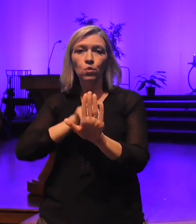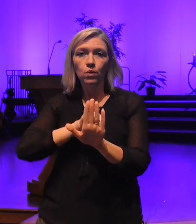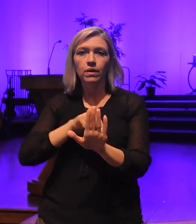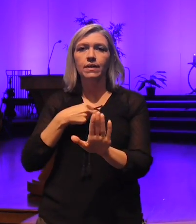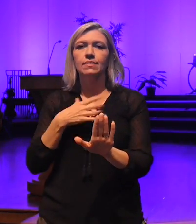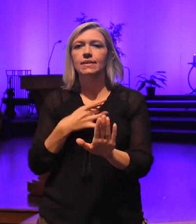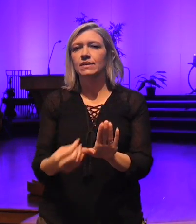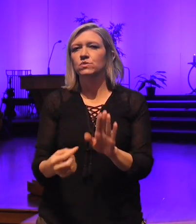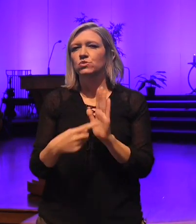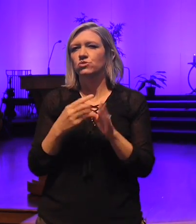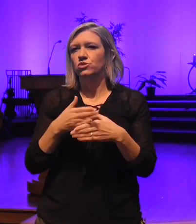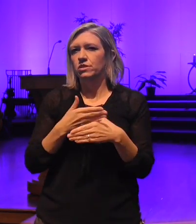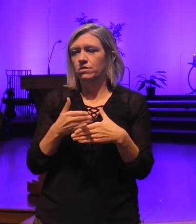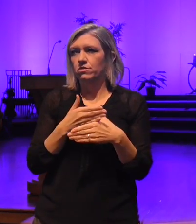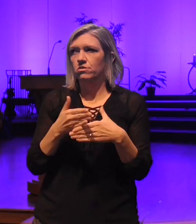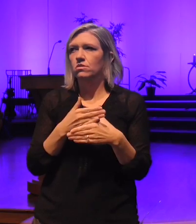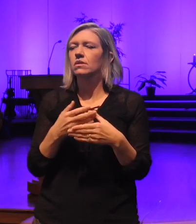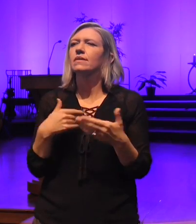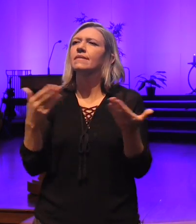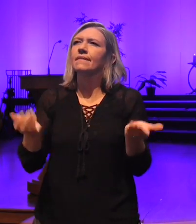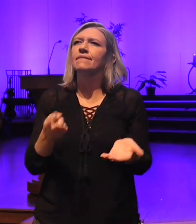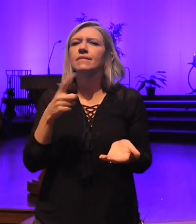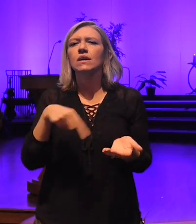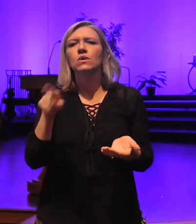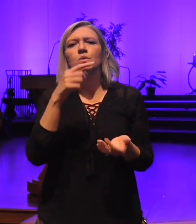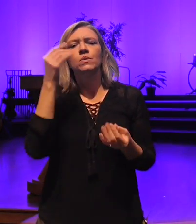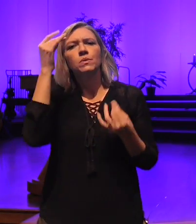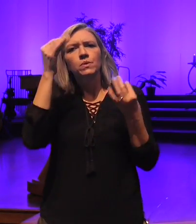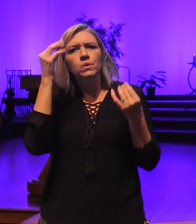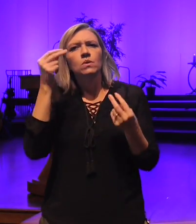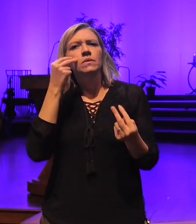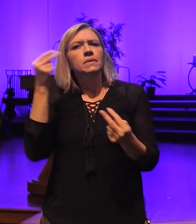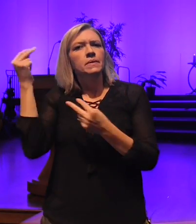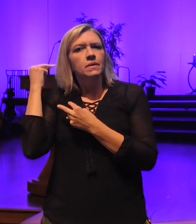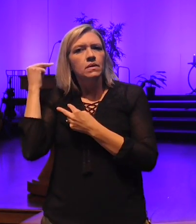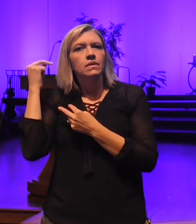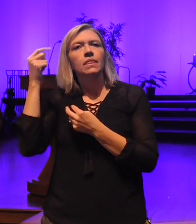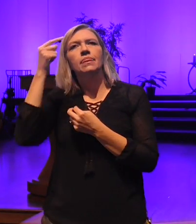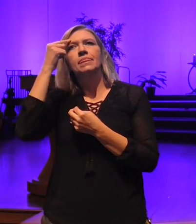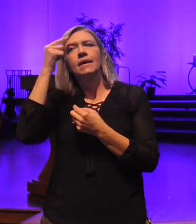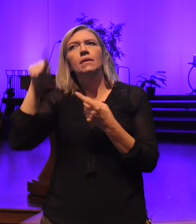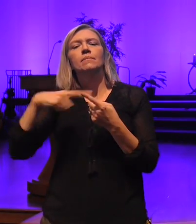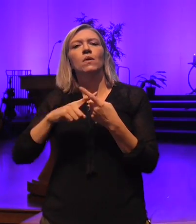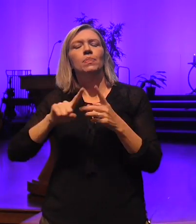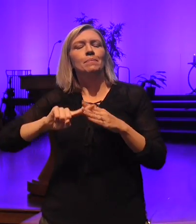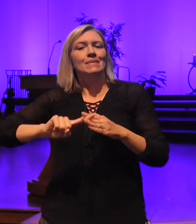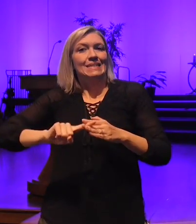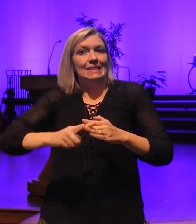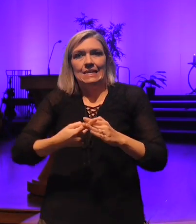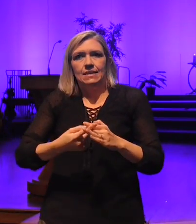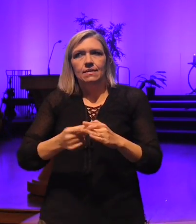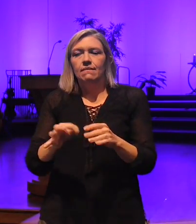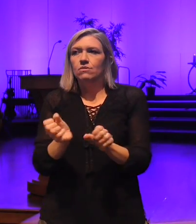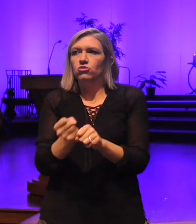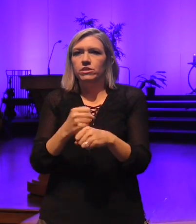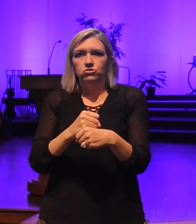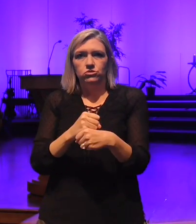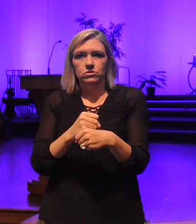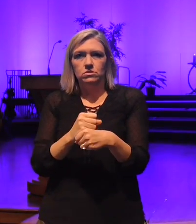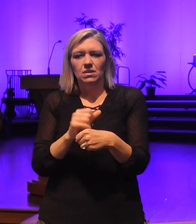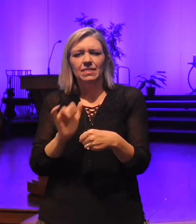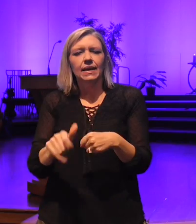a imaginar los inicios de la creación y ese momento cuando todo estaba junto pero luego